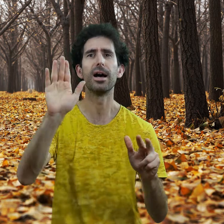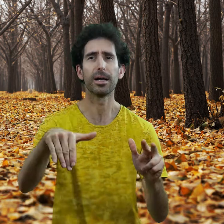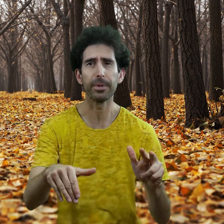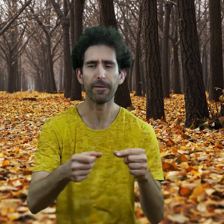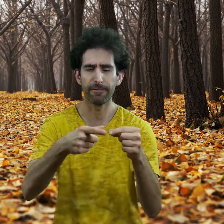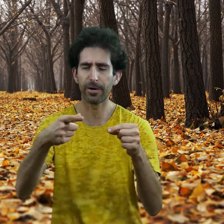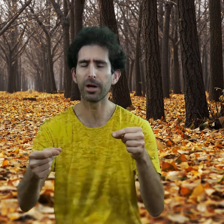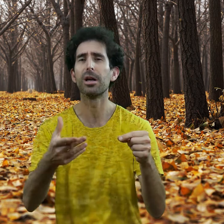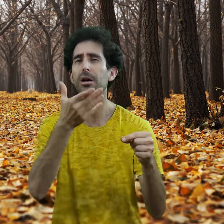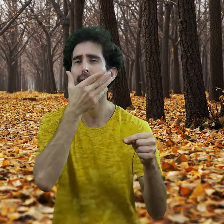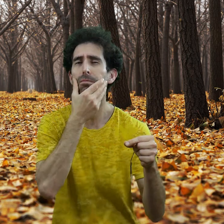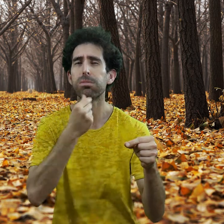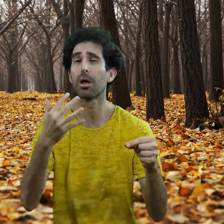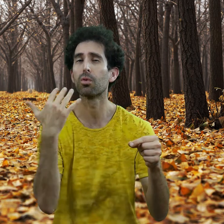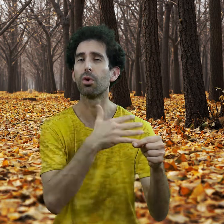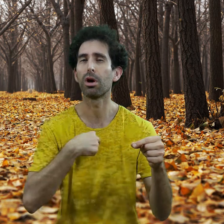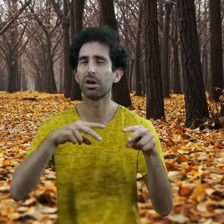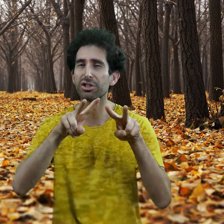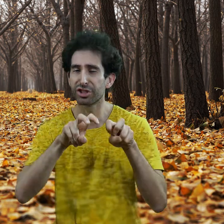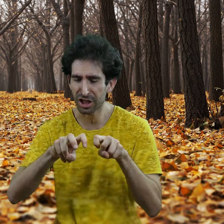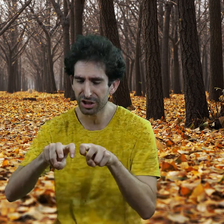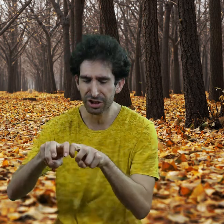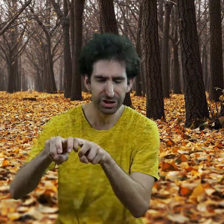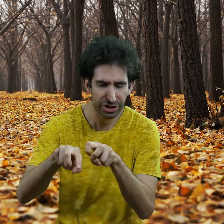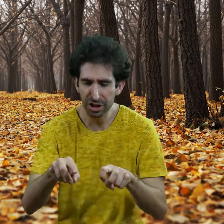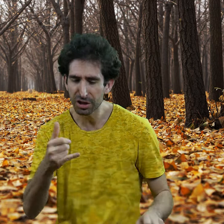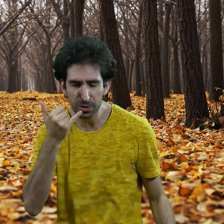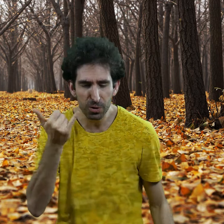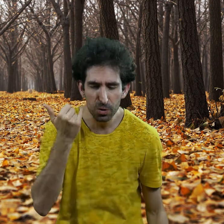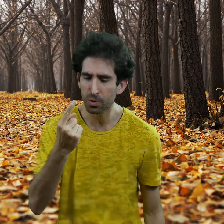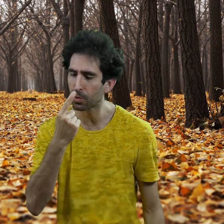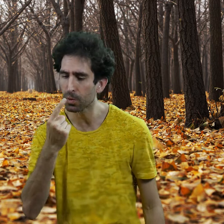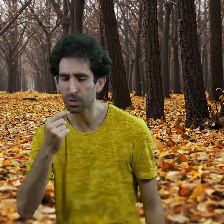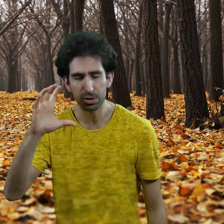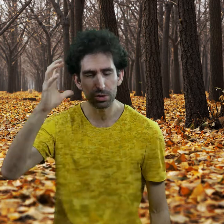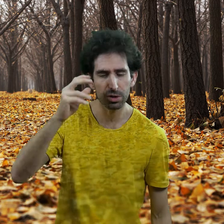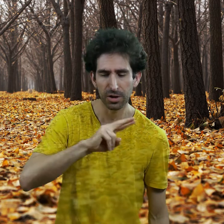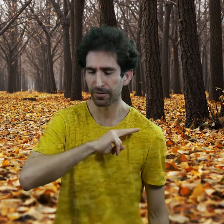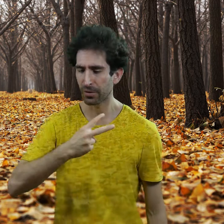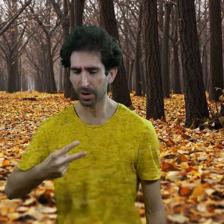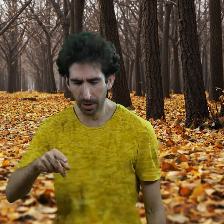Après, je cherche des feuilles ayant des belles couleurs jaunes, rouges, oranges, violettes.